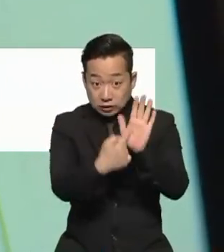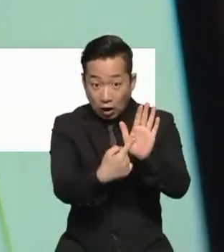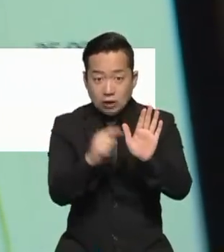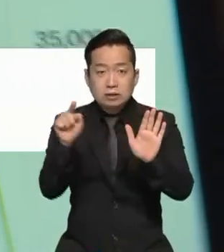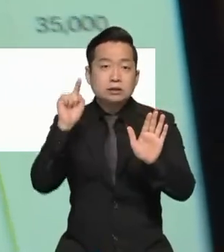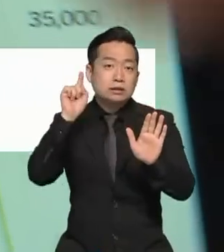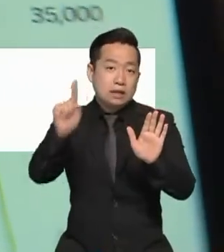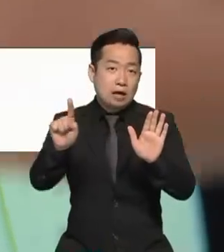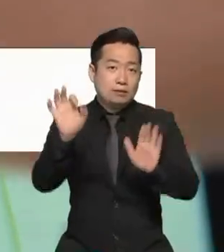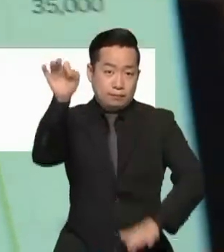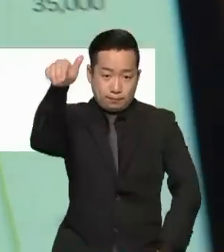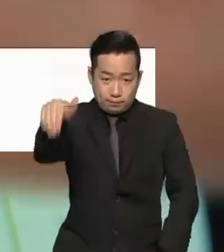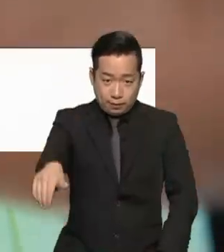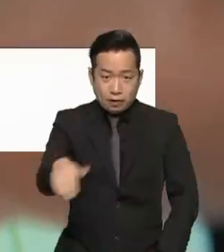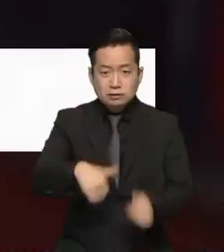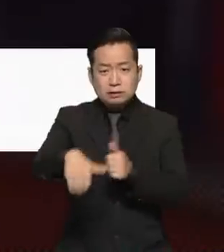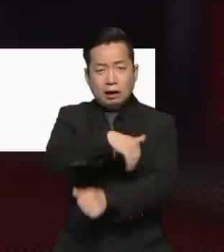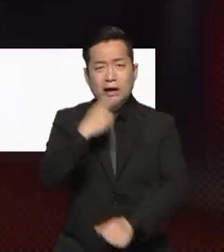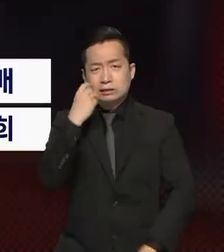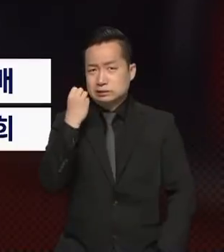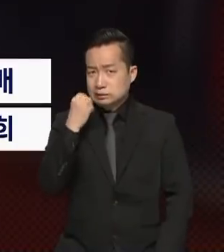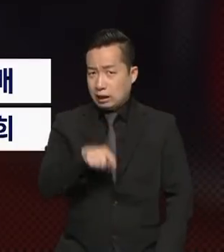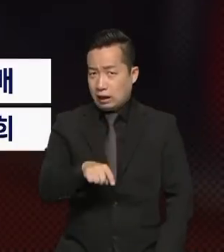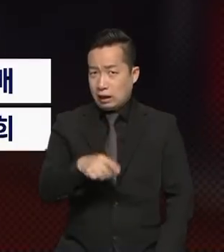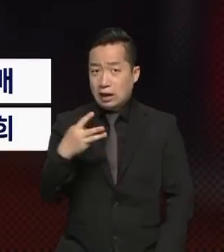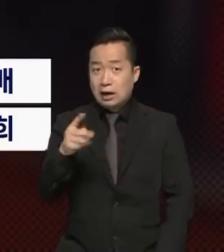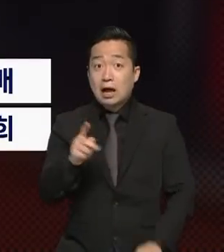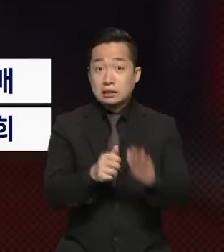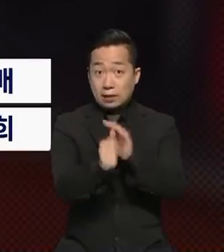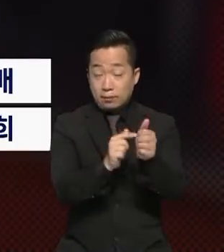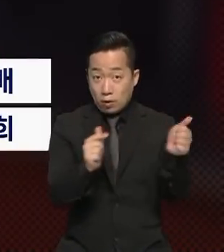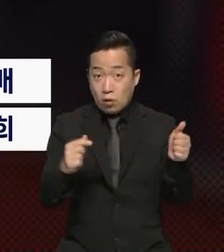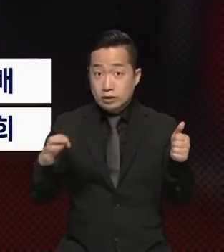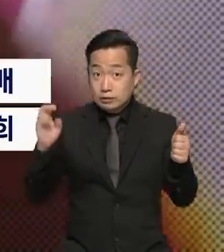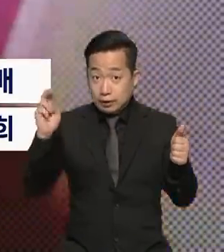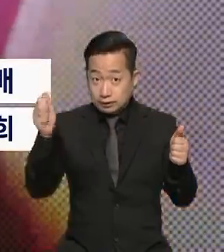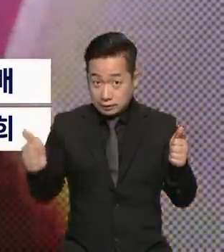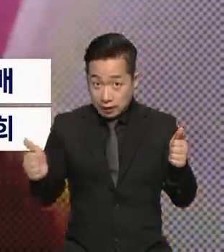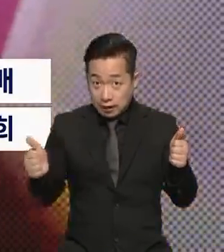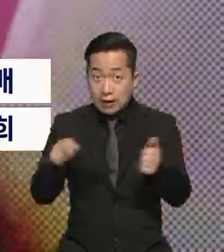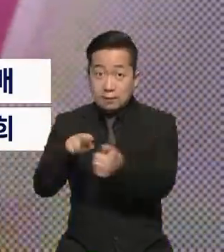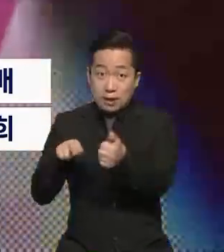(기자) 라 대표는 김 회장이 매도한 주식을 특정 외국인이 사 갔고 바로 다음